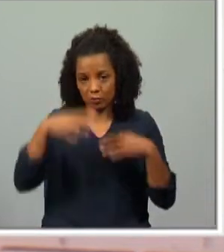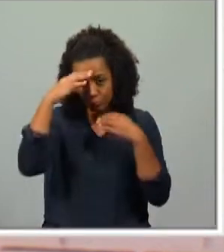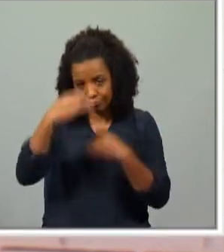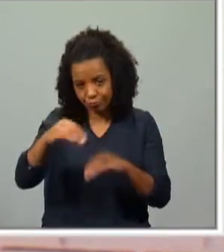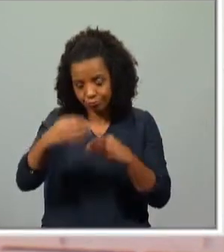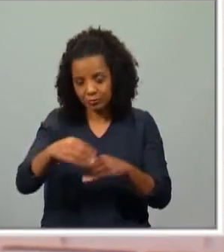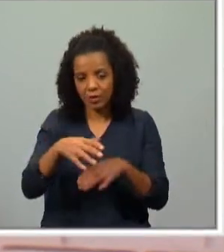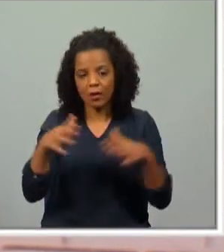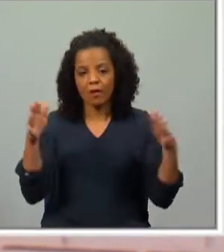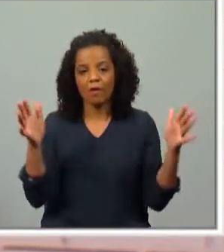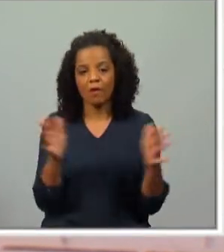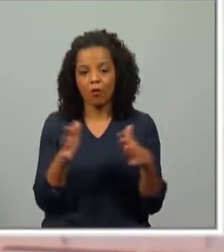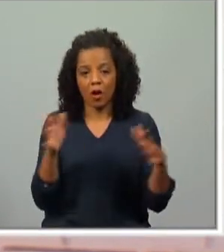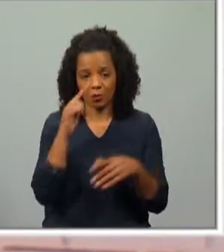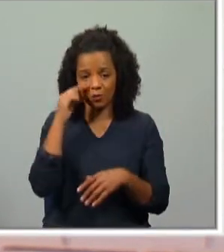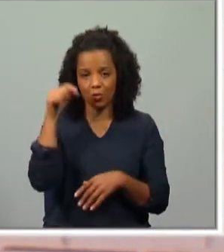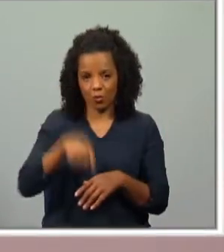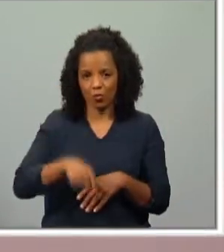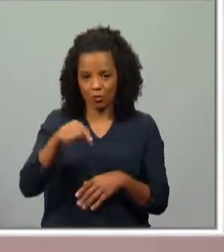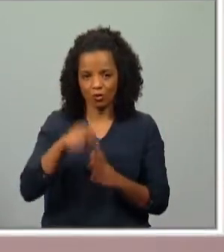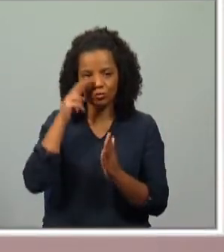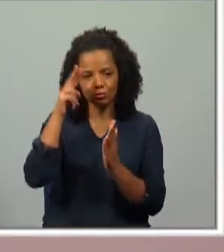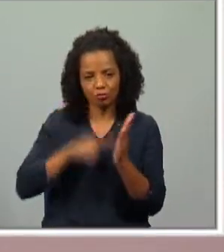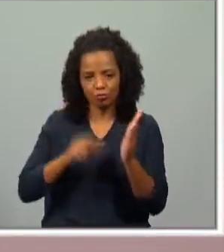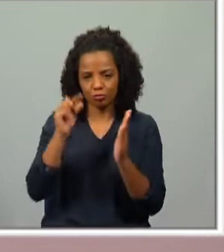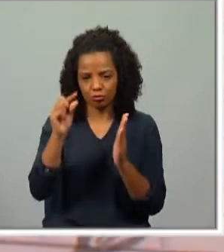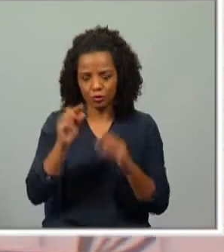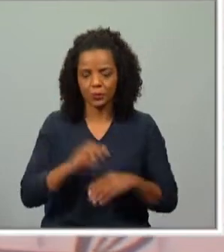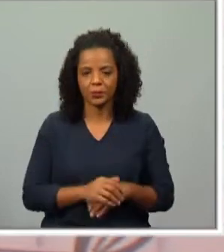que é este Vamos ler hoje um certo da primeira parte 這是什麼讓我們今天讀一讀第一部分